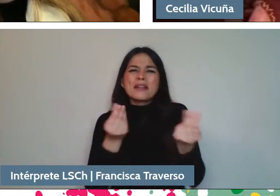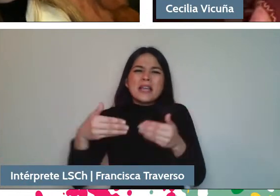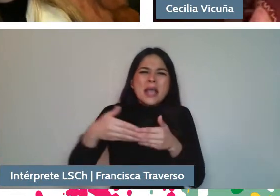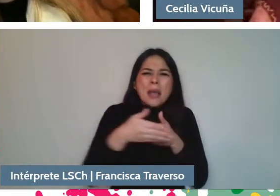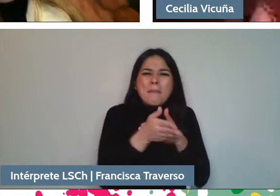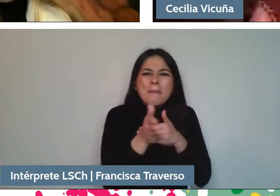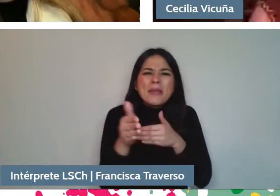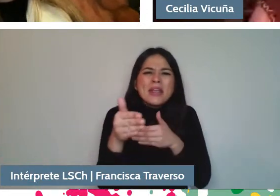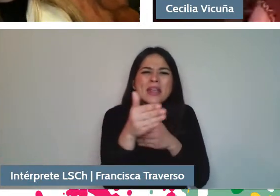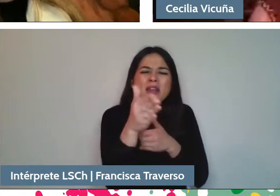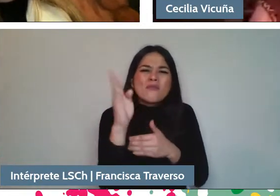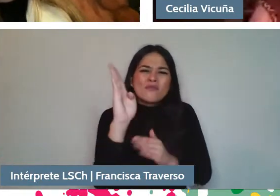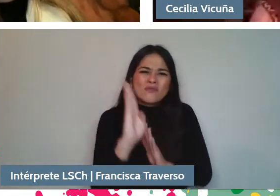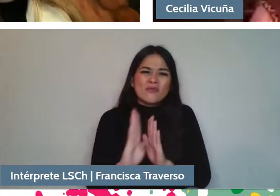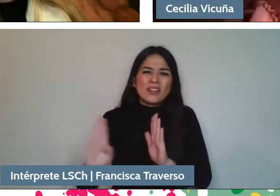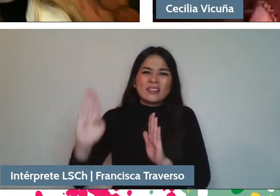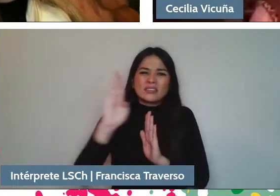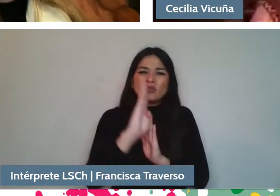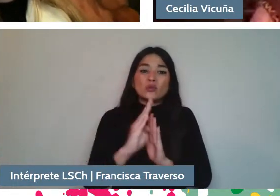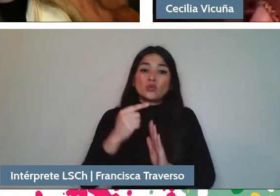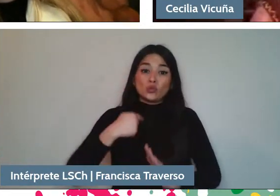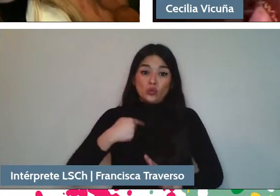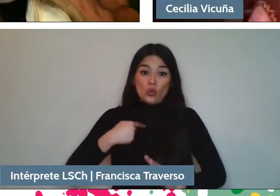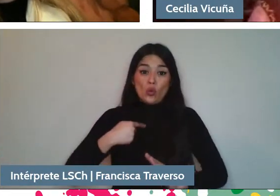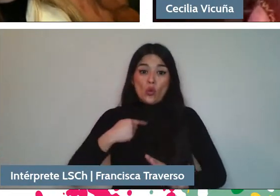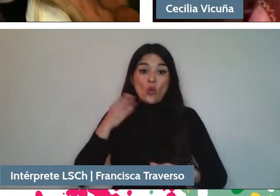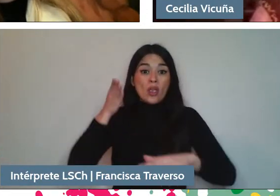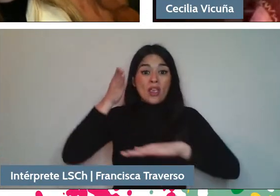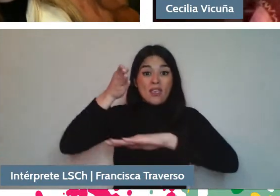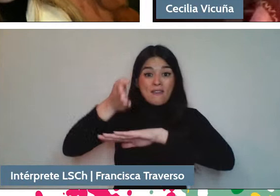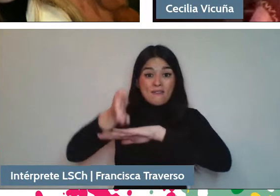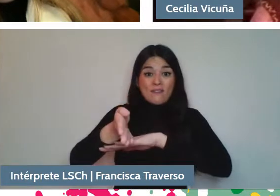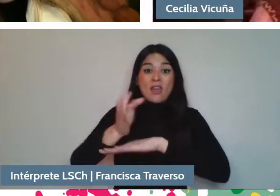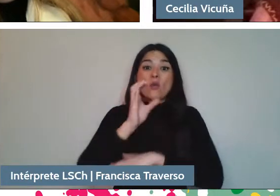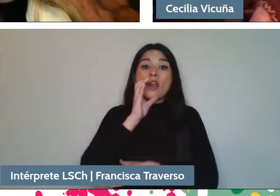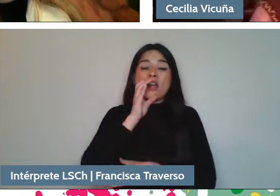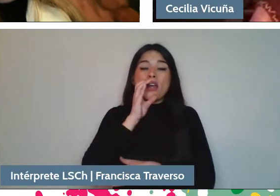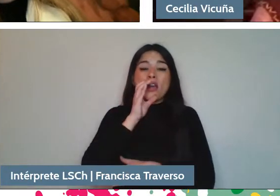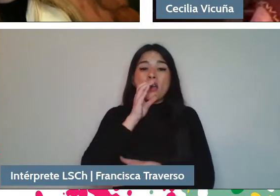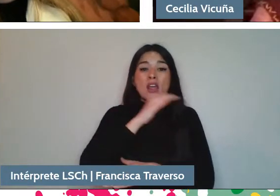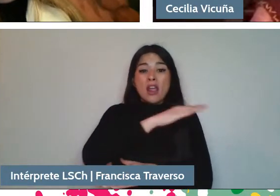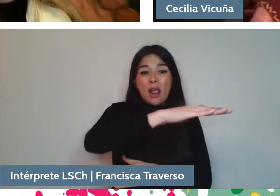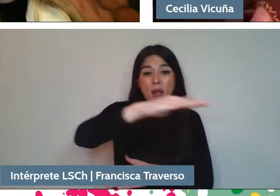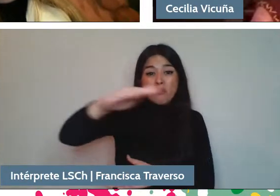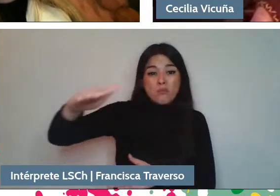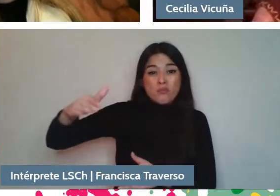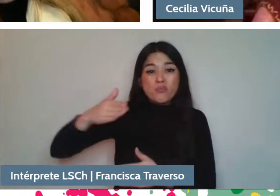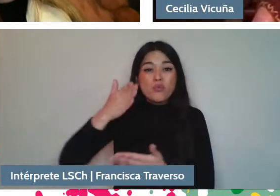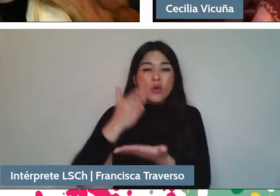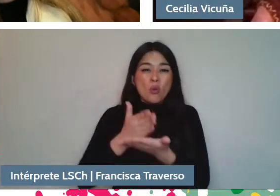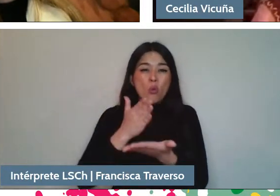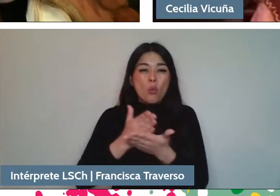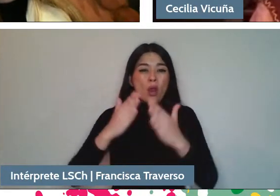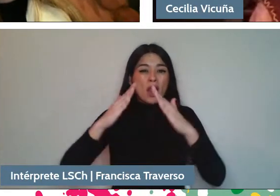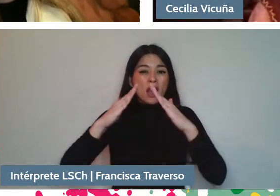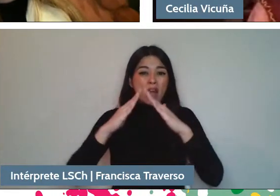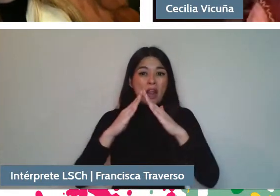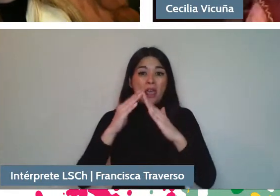Yo iba a una escuela primaria campesina. Tiene una casita de adobe y me mandaban solita por ese camino.